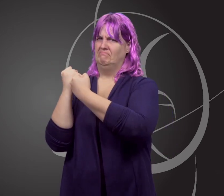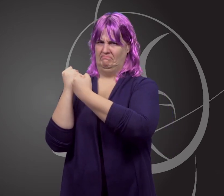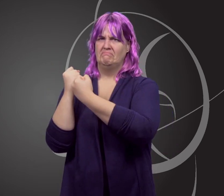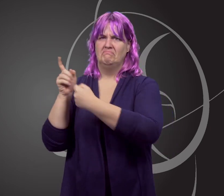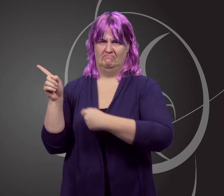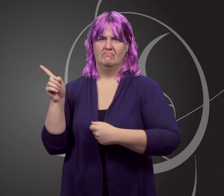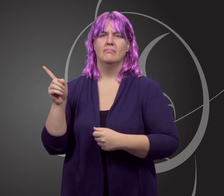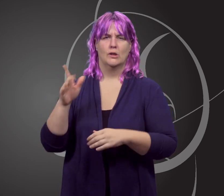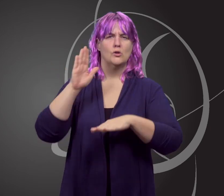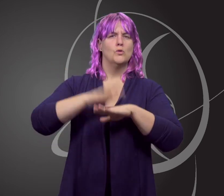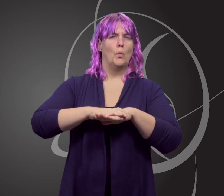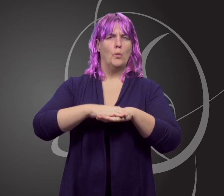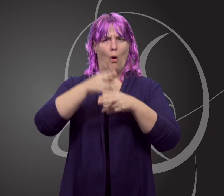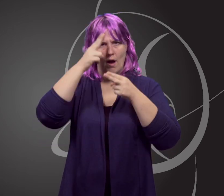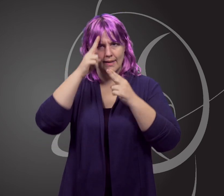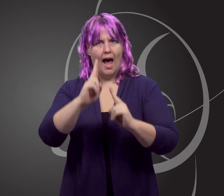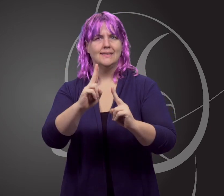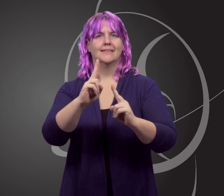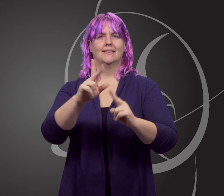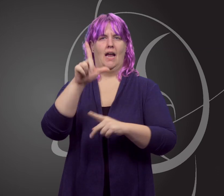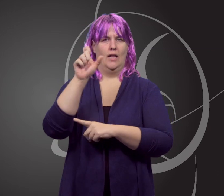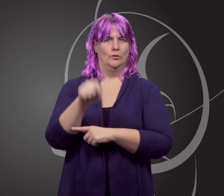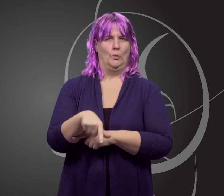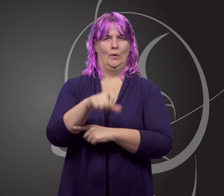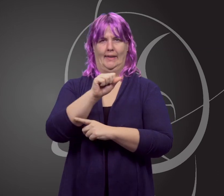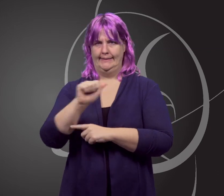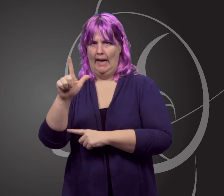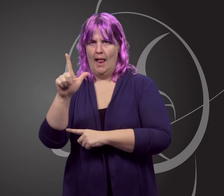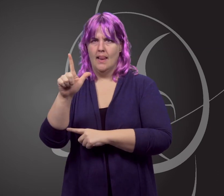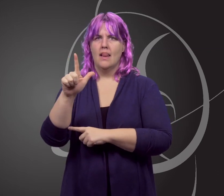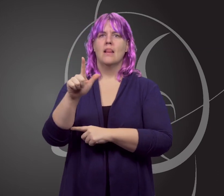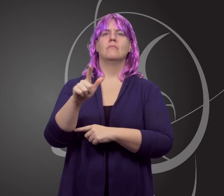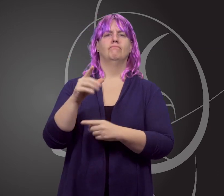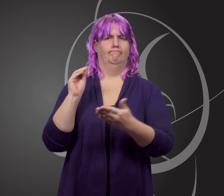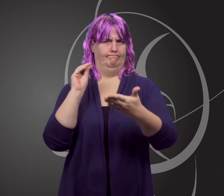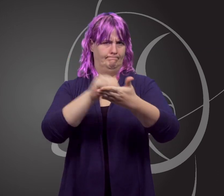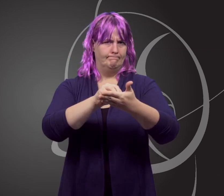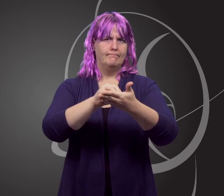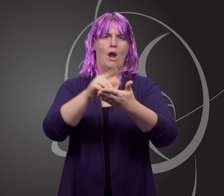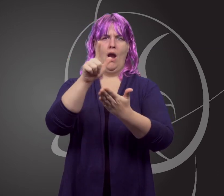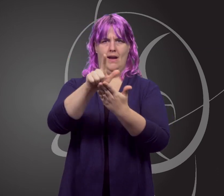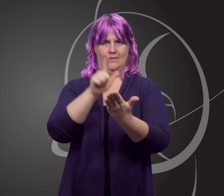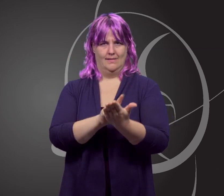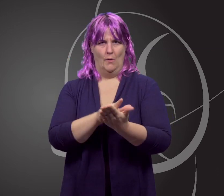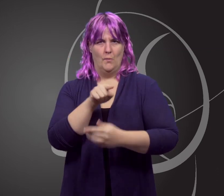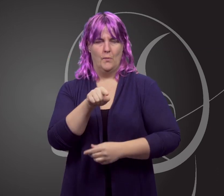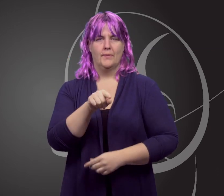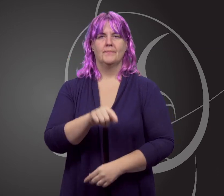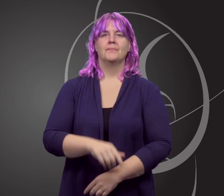en ce qui a trait à l’importance de la reconnaissance de la LSQ et de l’ASL à travers la législation.